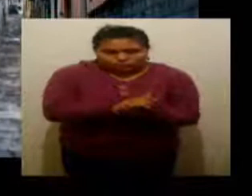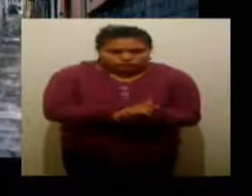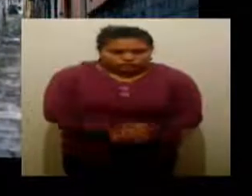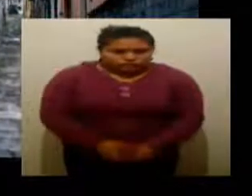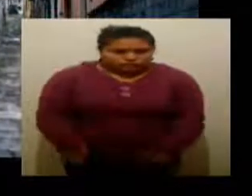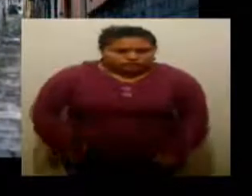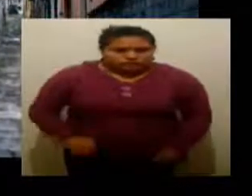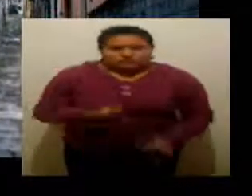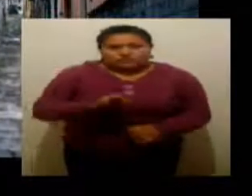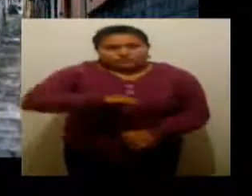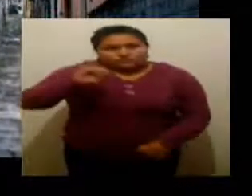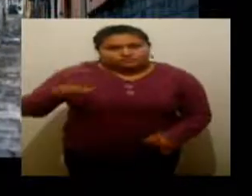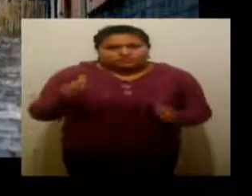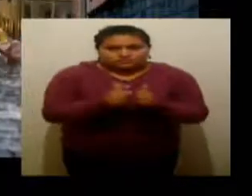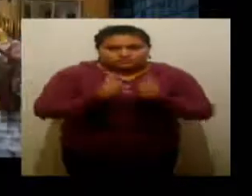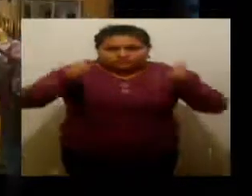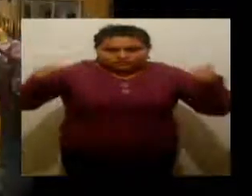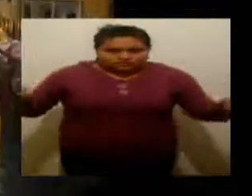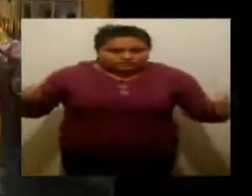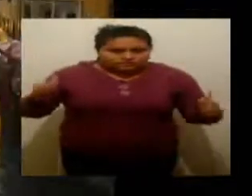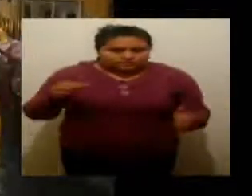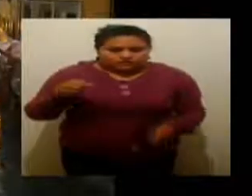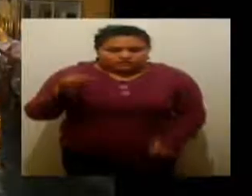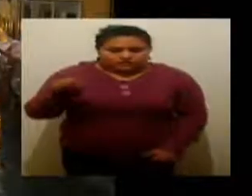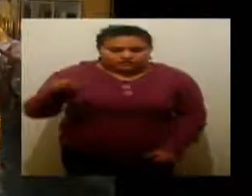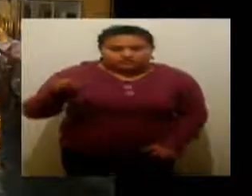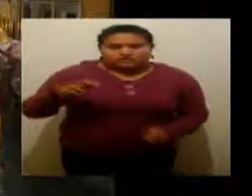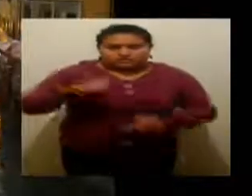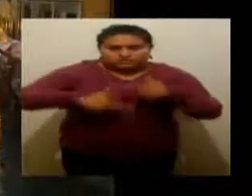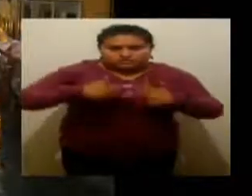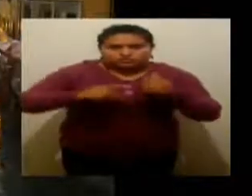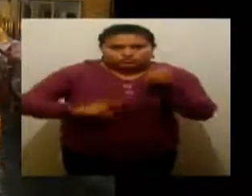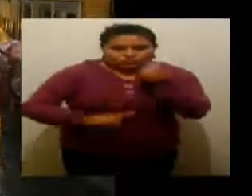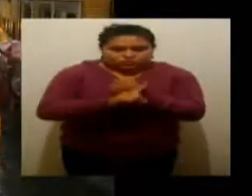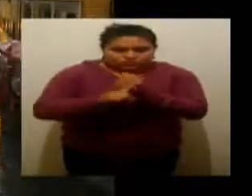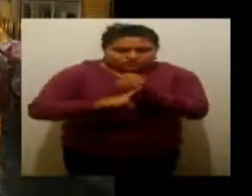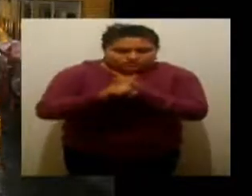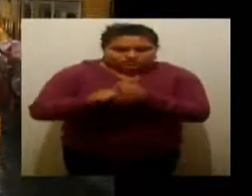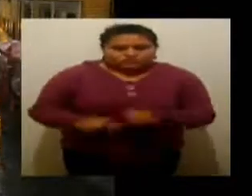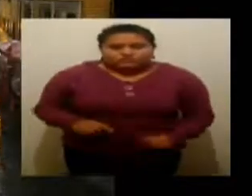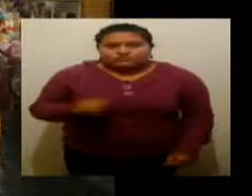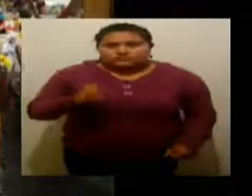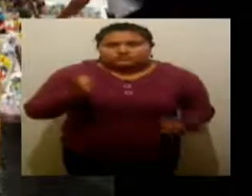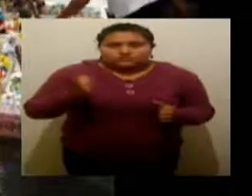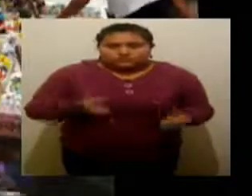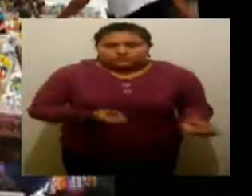la relación tuvo problemas y esta llevo al esposo quitarle la vida con un puñal de ahí el nombre